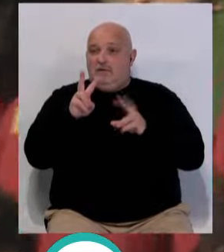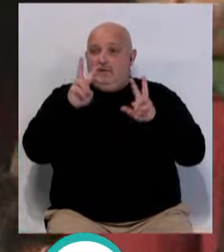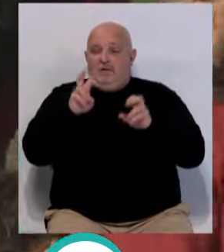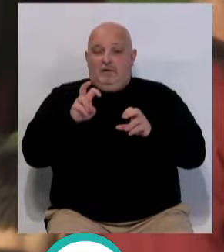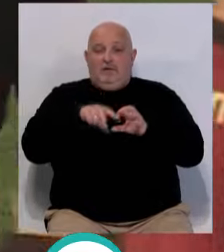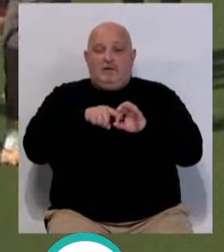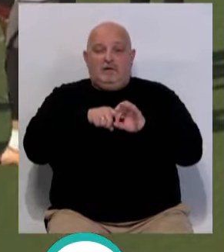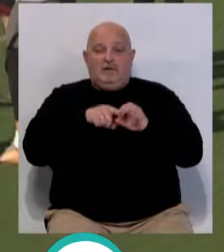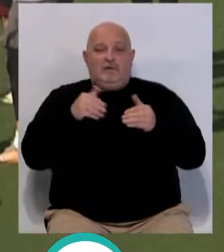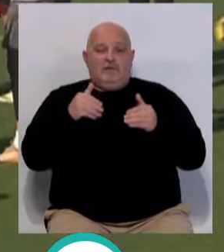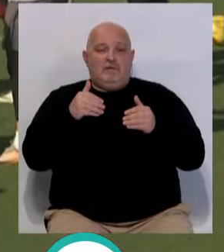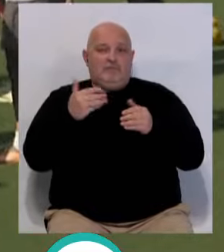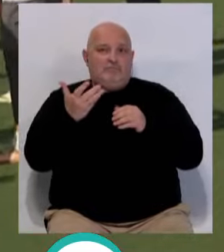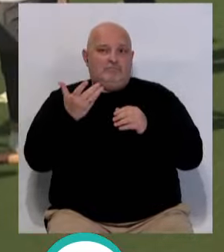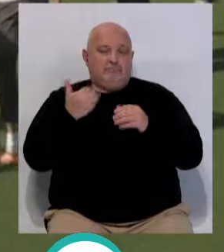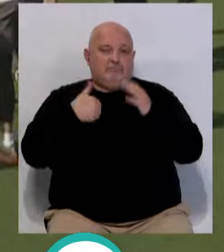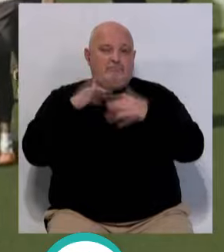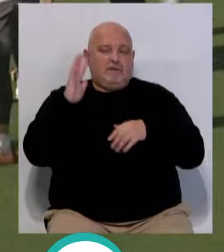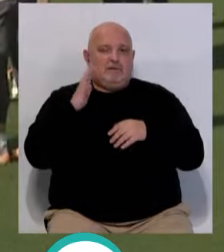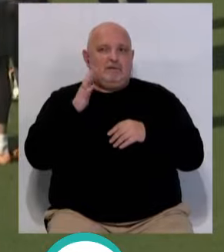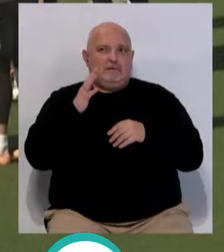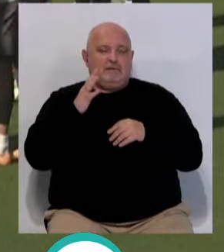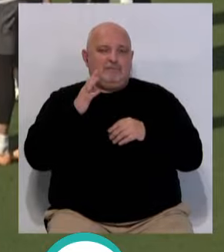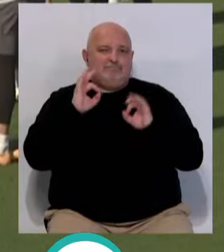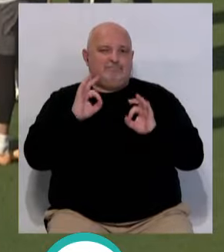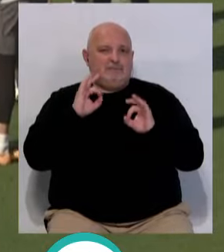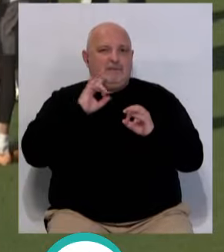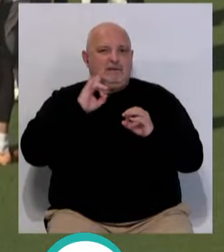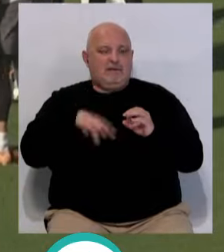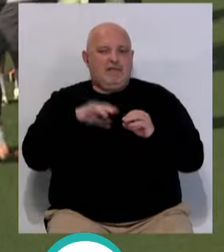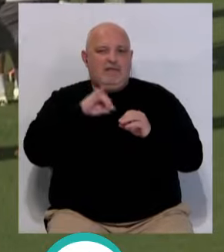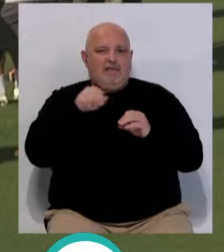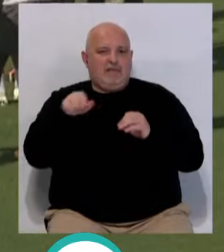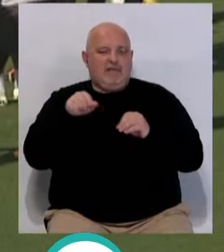jugar delante del lateral con más posibilidades más condiciones a Ian no que tiene quizás un poco